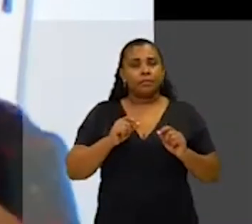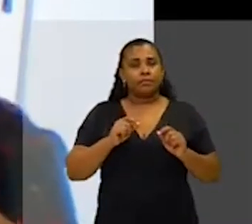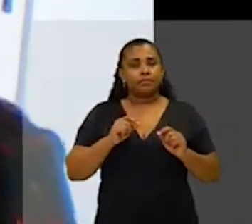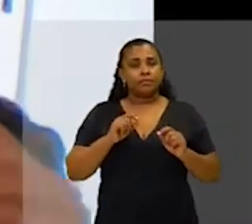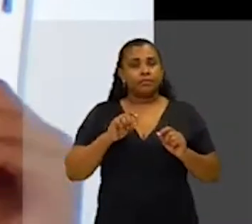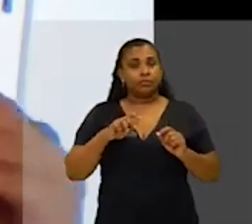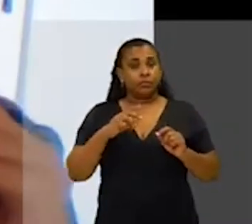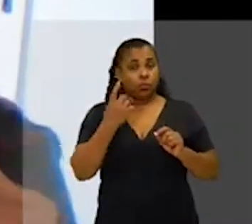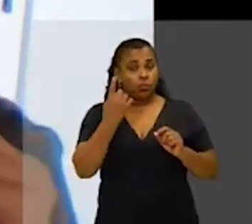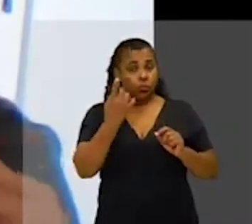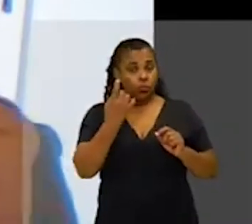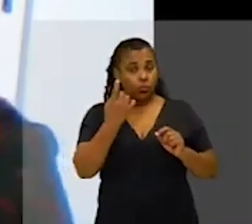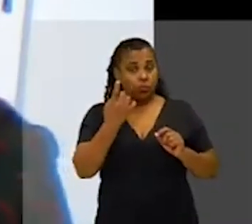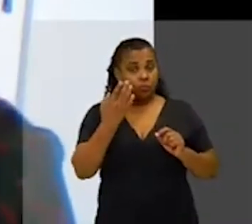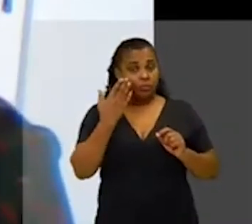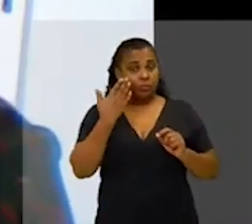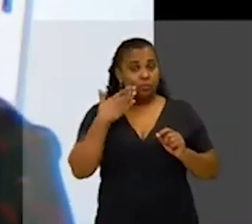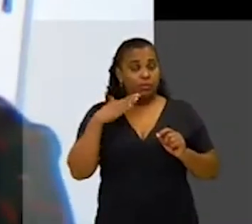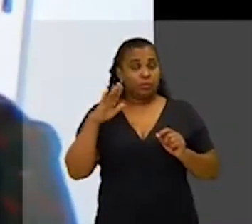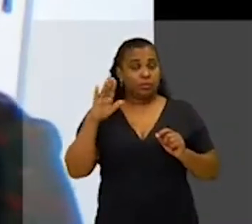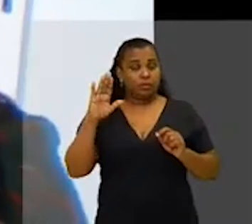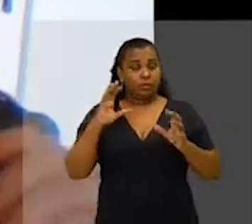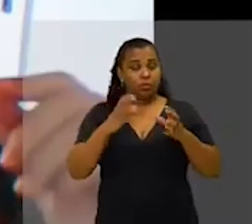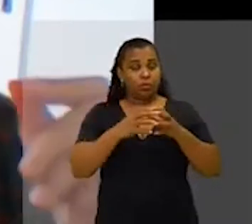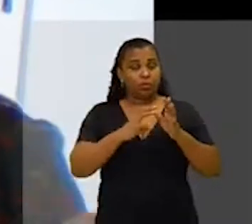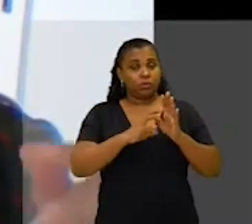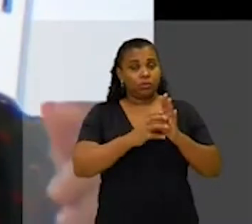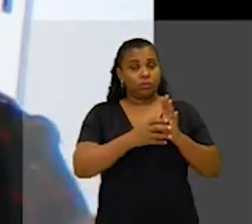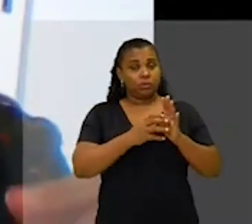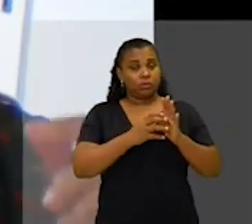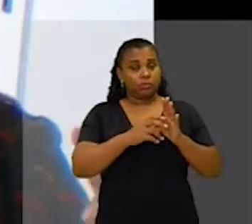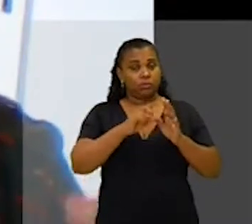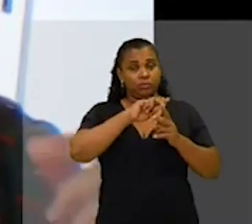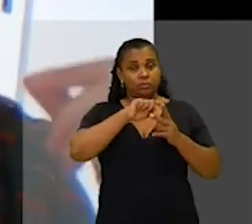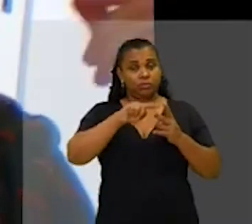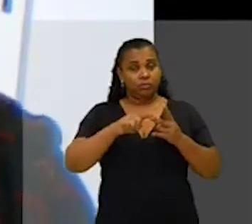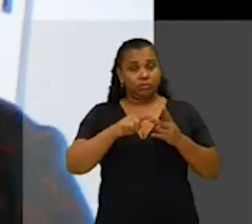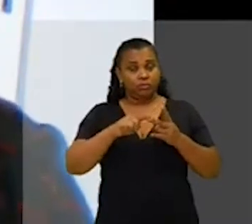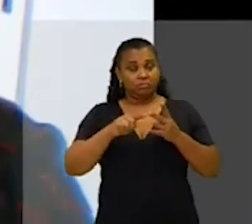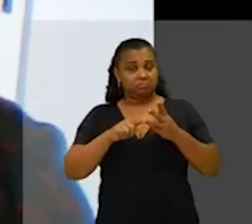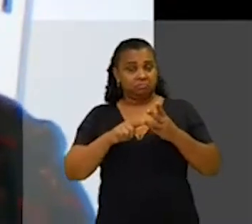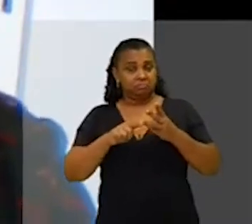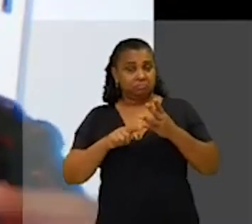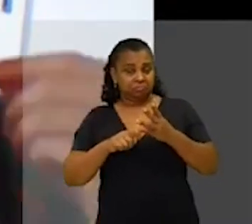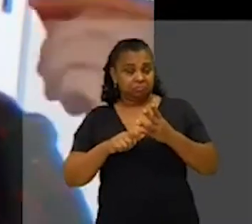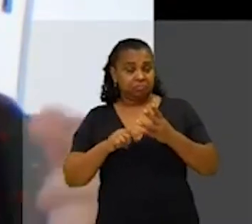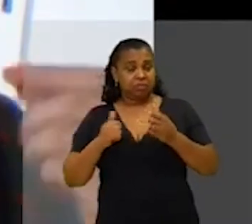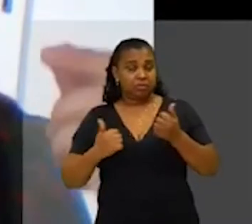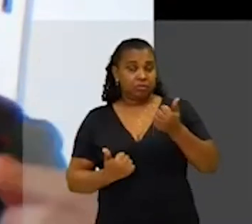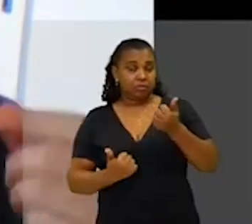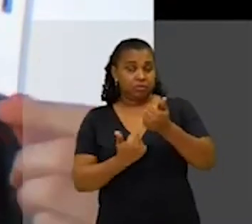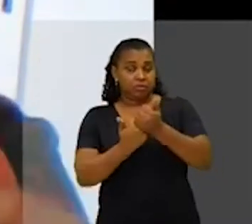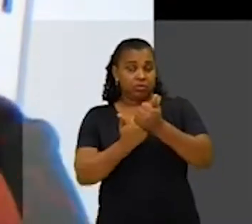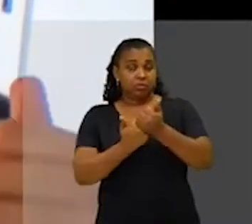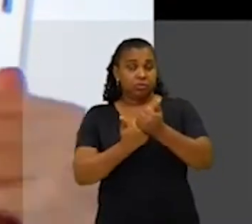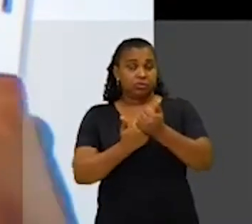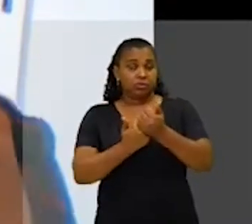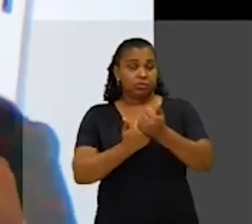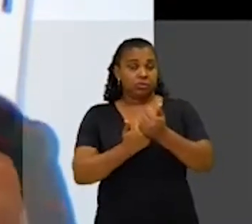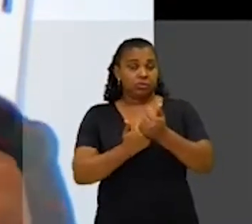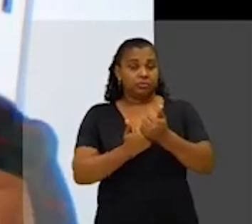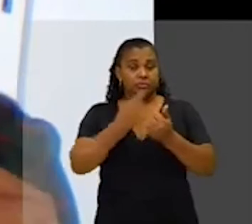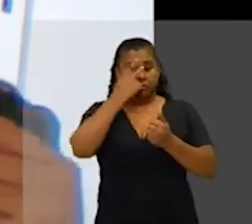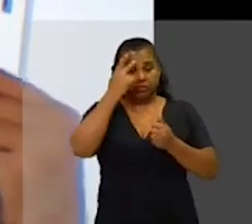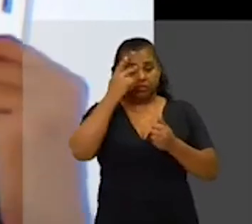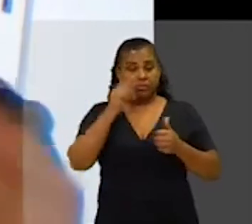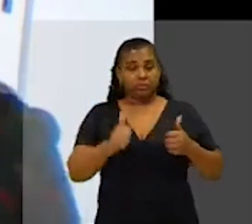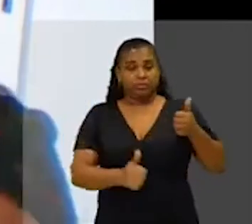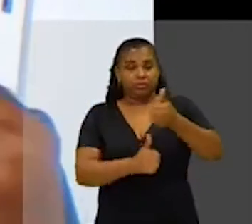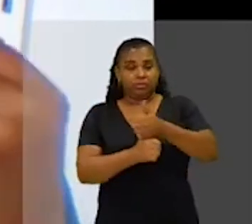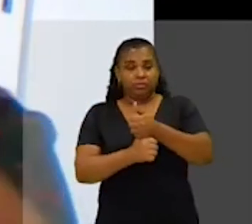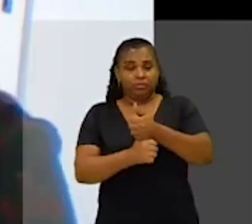coletivo com mais de uma candidatura entre a gente tem um ritual suplência que a gente é isso pizza